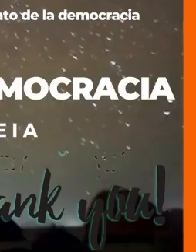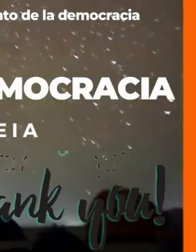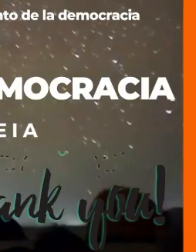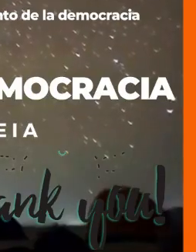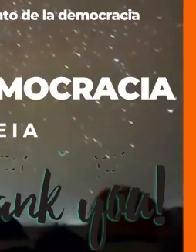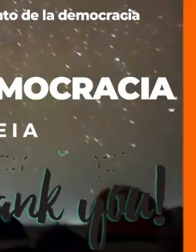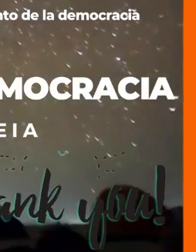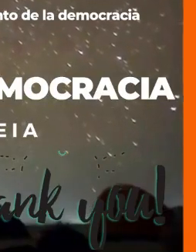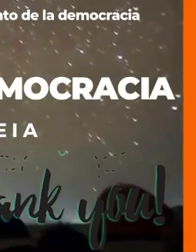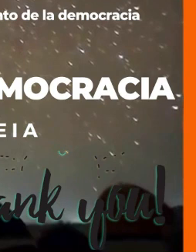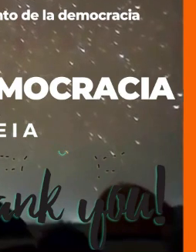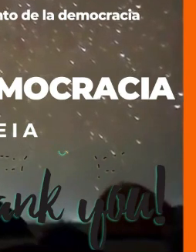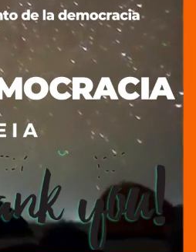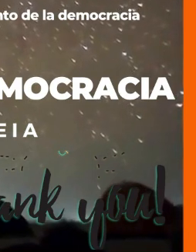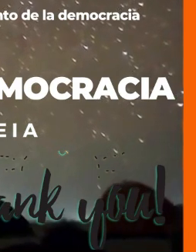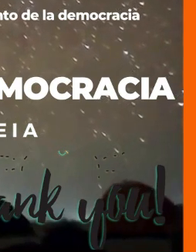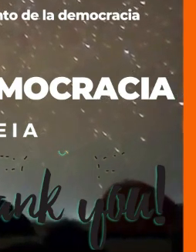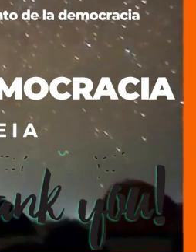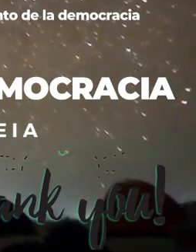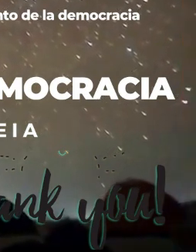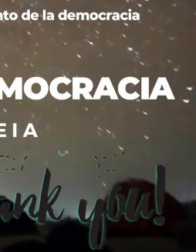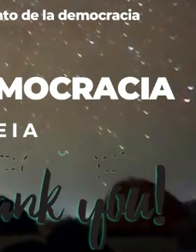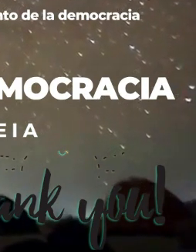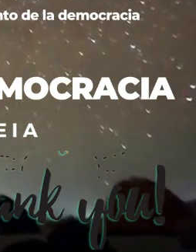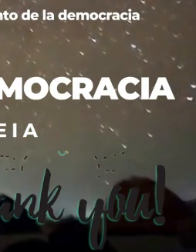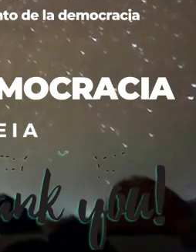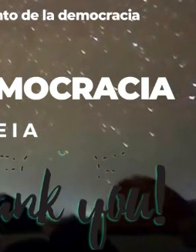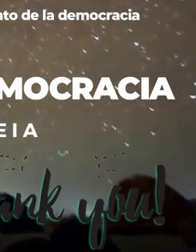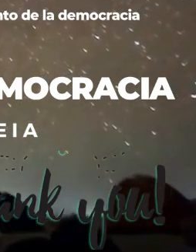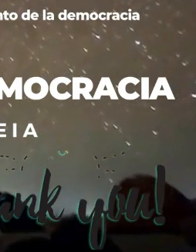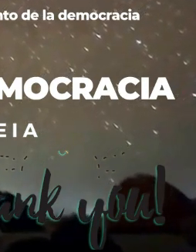E aí